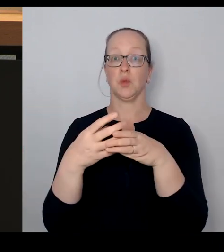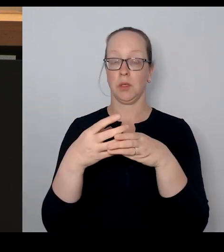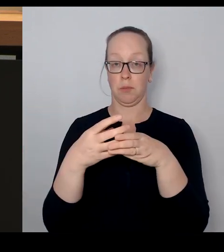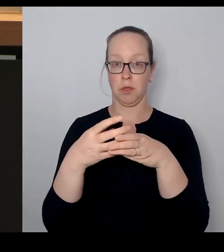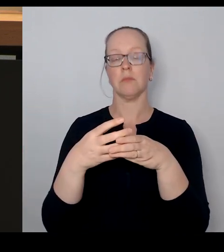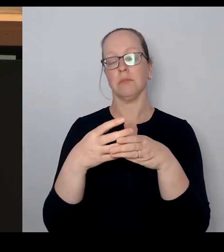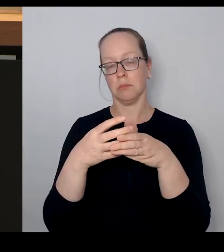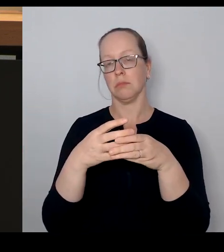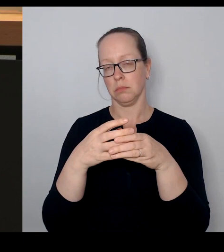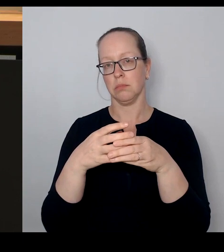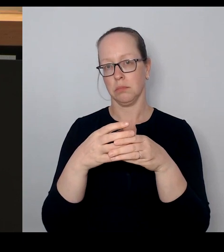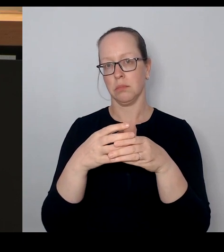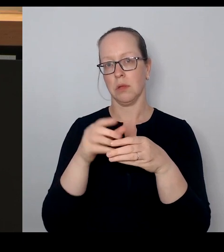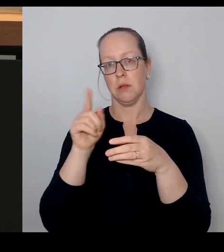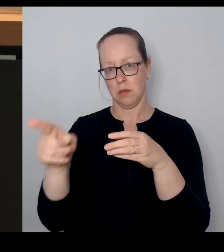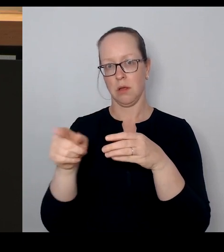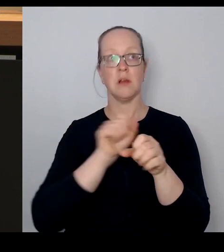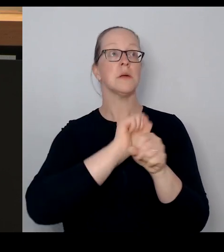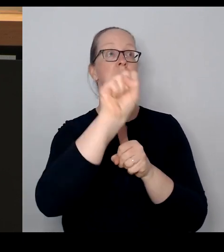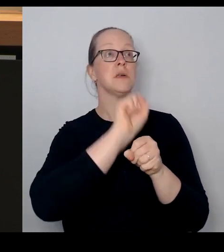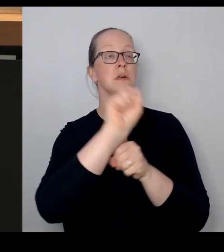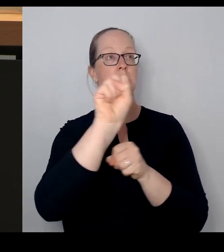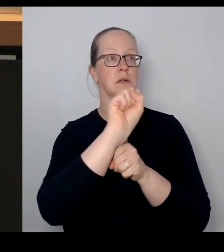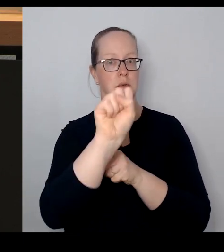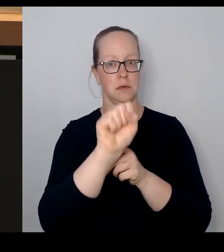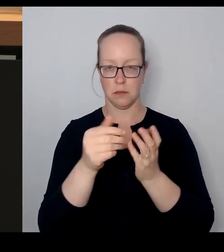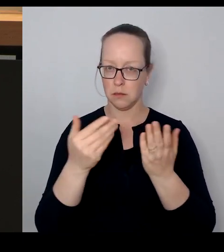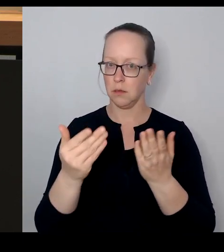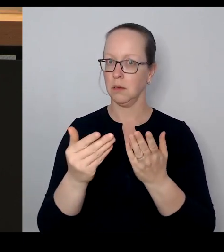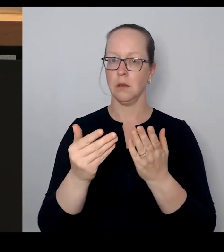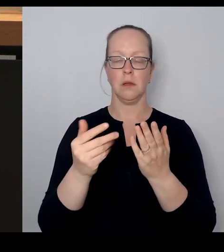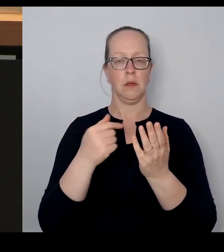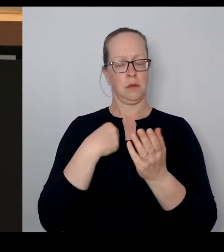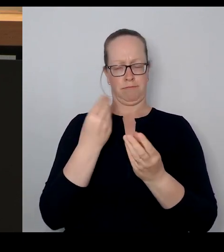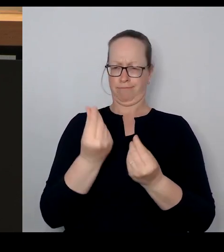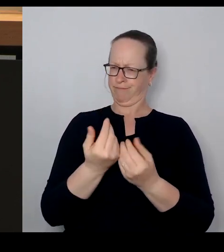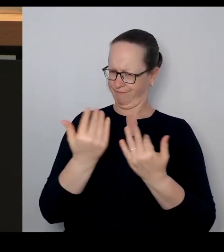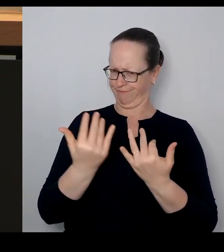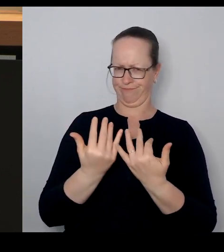Moment zum Nachdenken gebracht, denn, Herr Kraft, ganz ehrlich auf